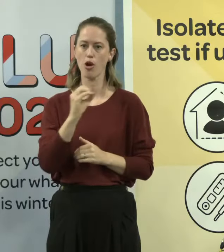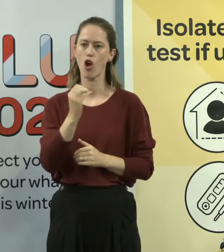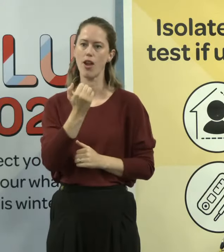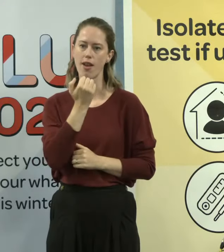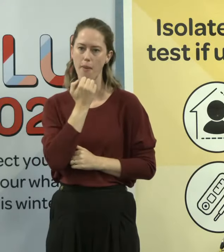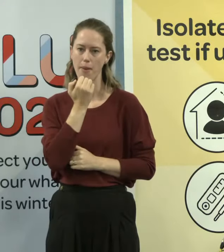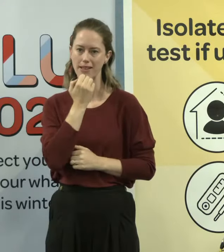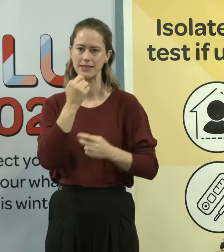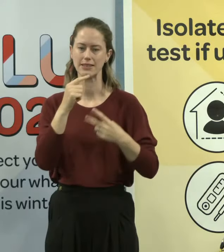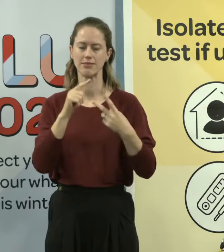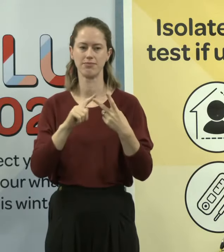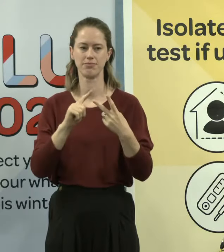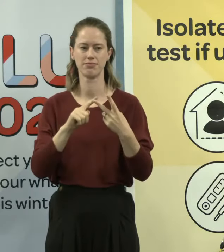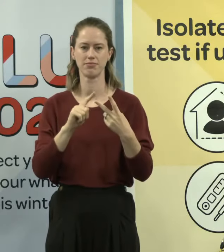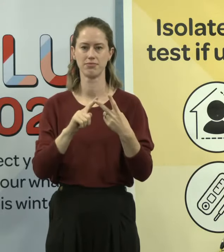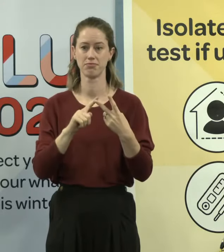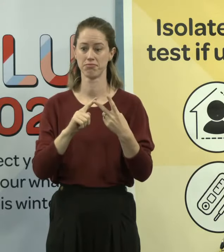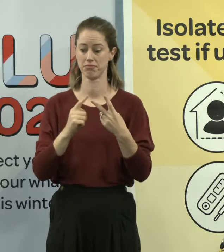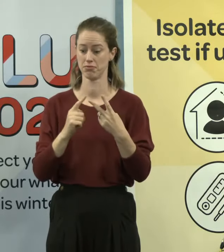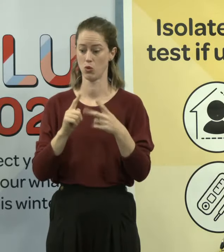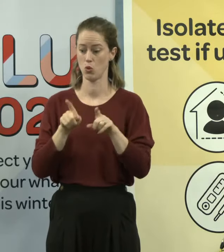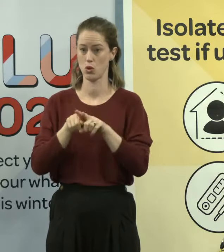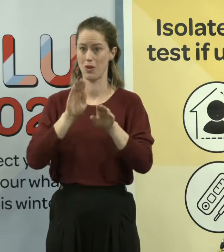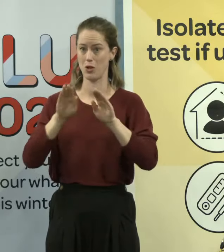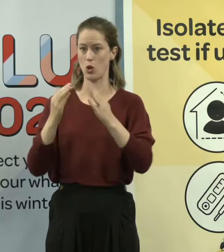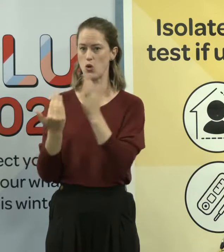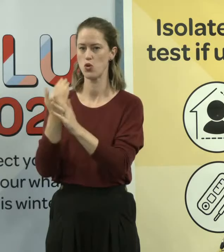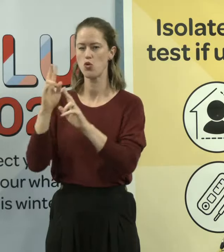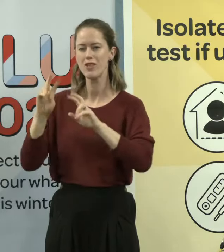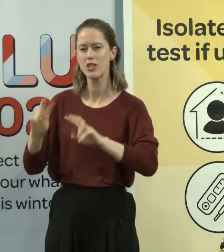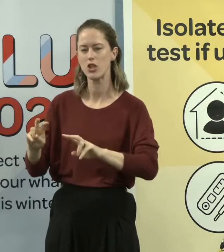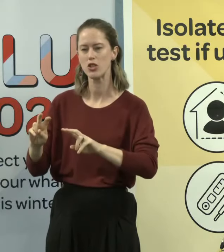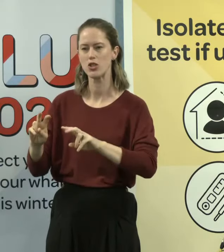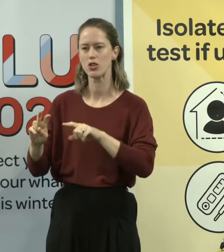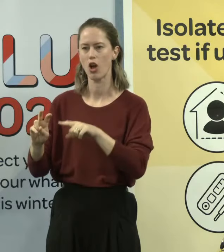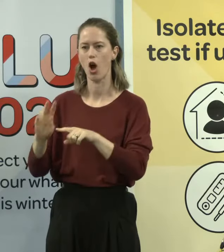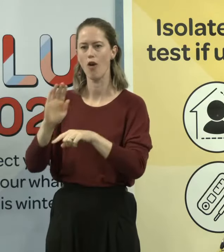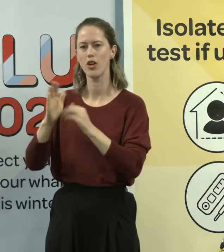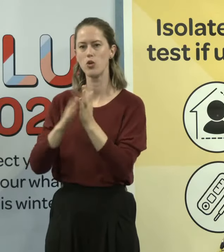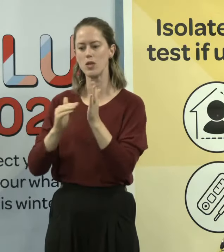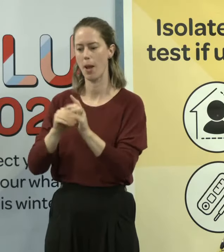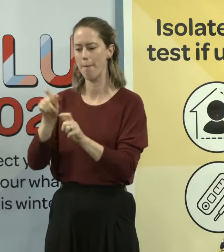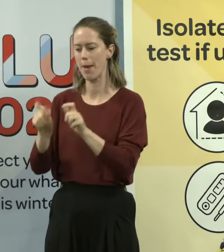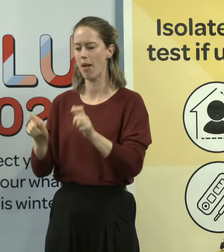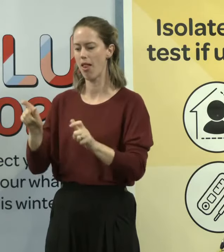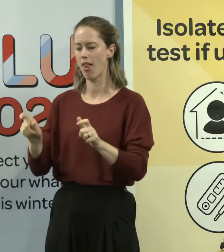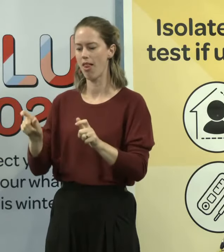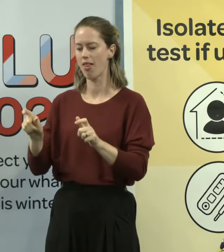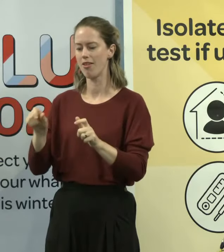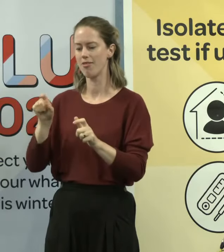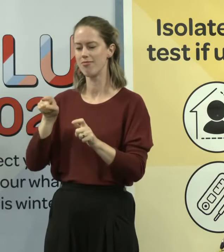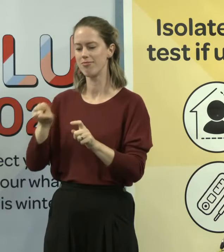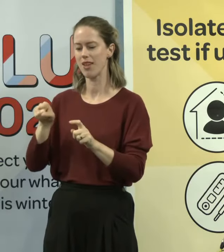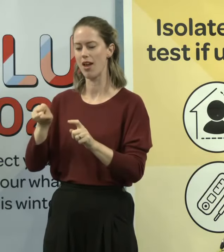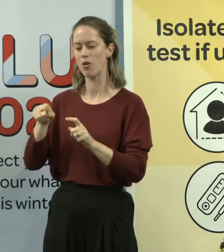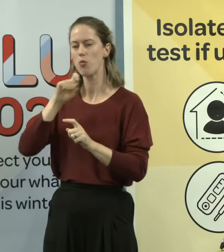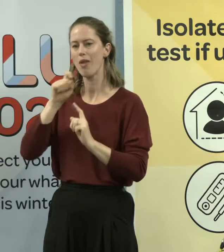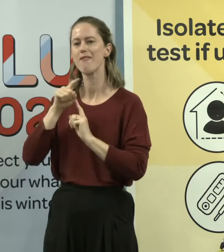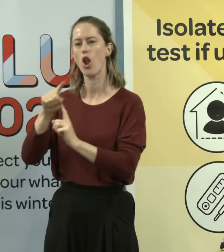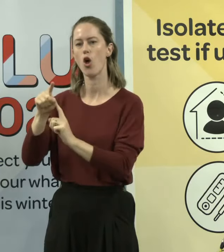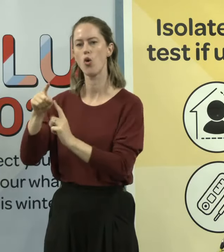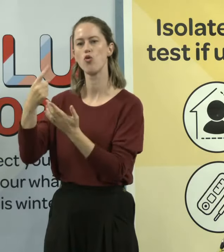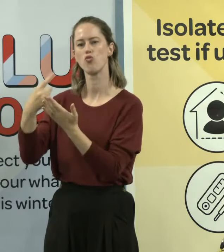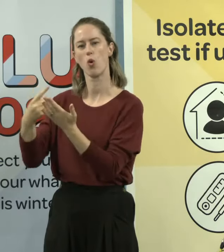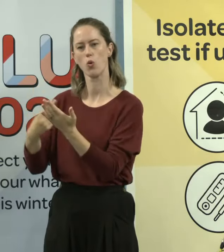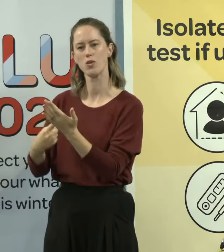urut whakautu i Aotearoa nei. E